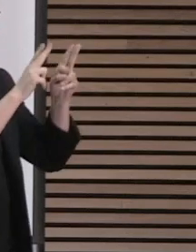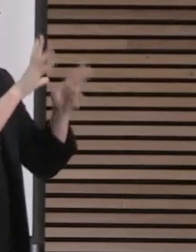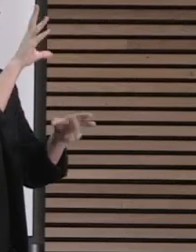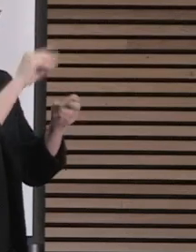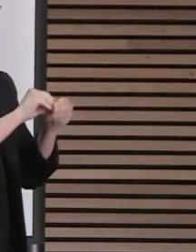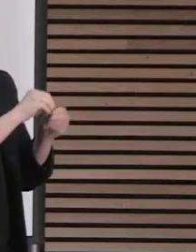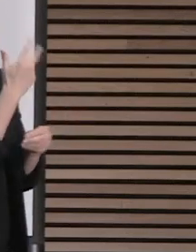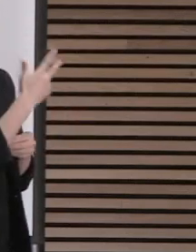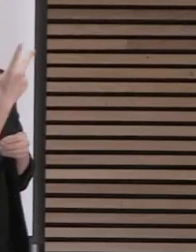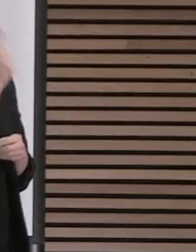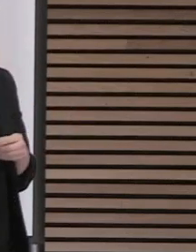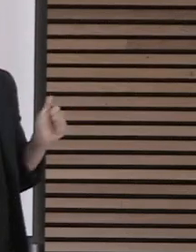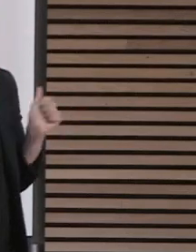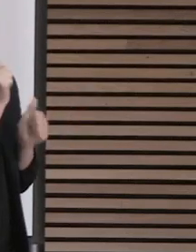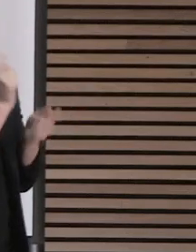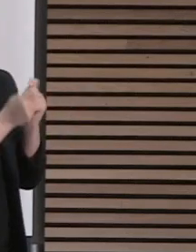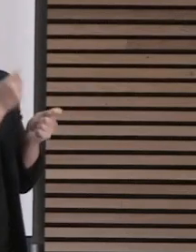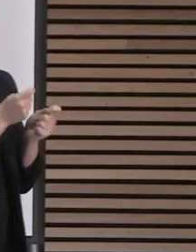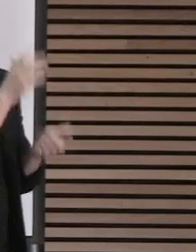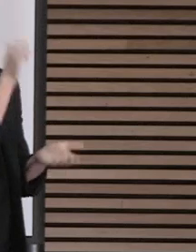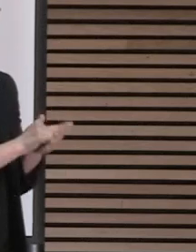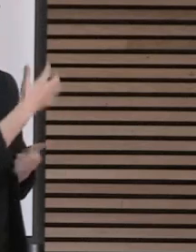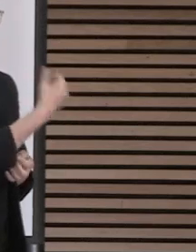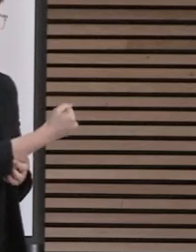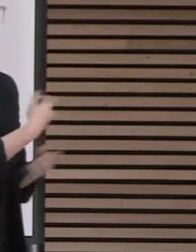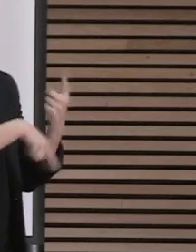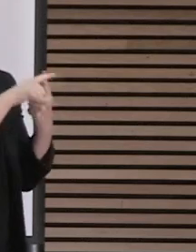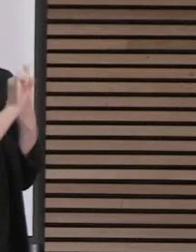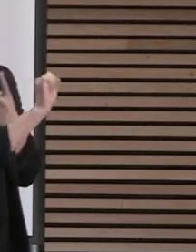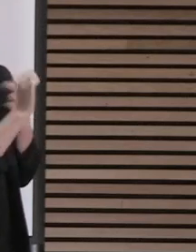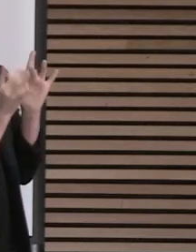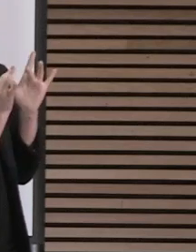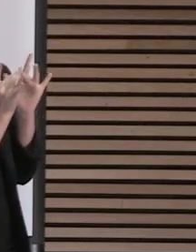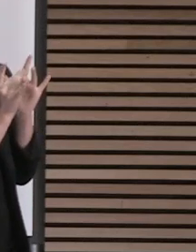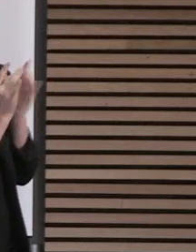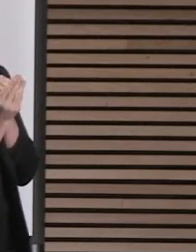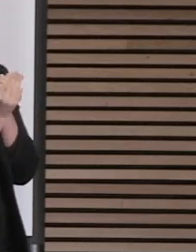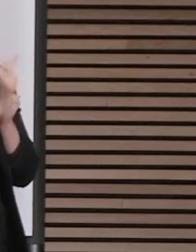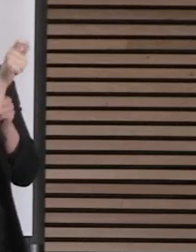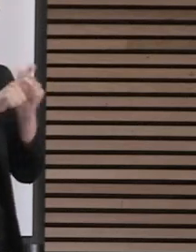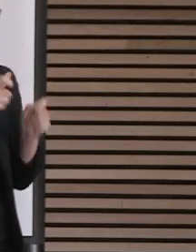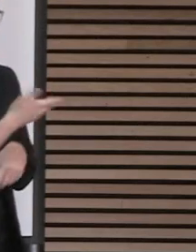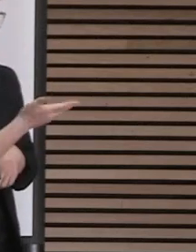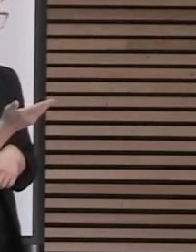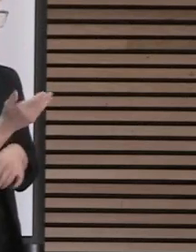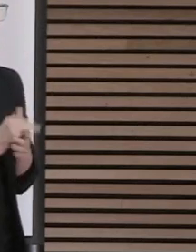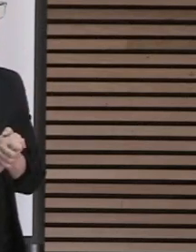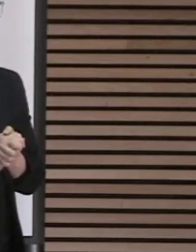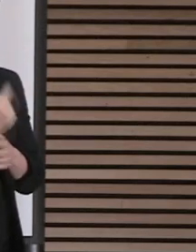ana ki te kaihoko hapori o raatau nei i nukuhia ki te